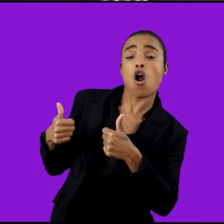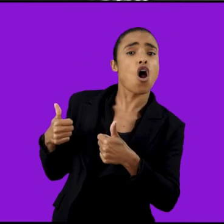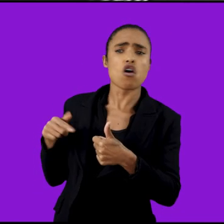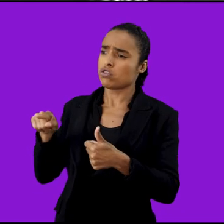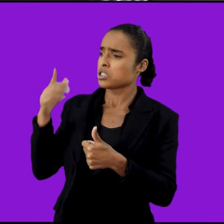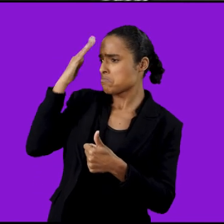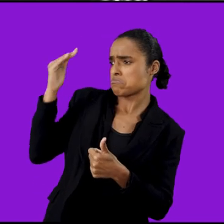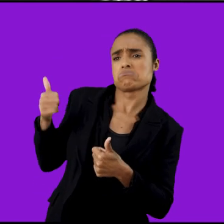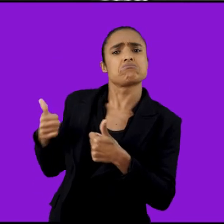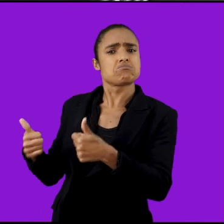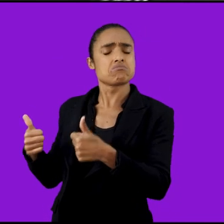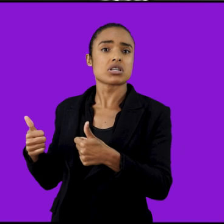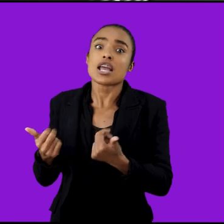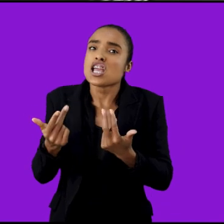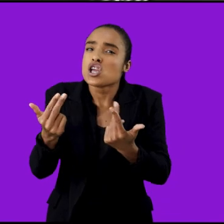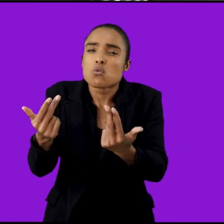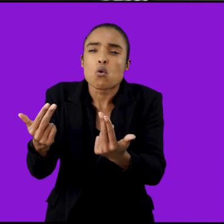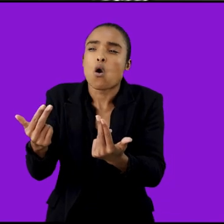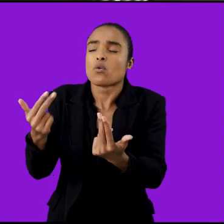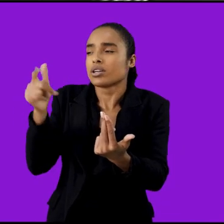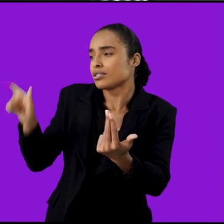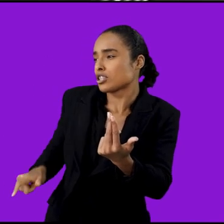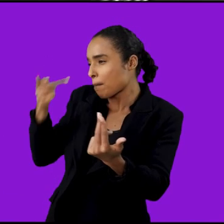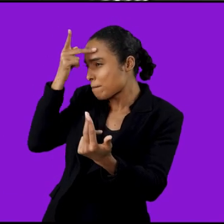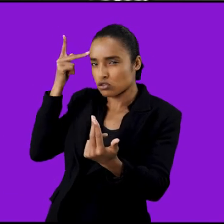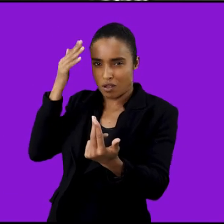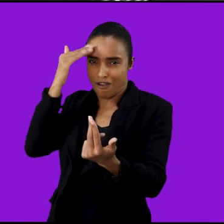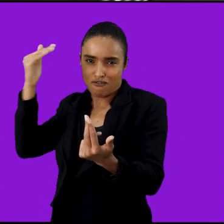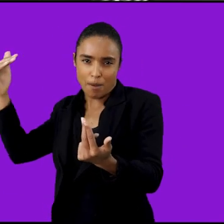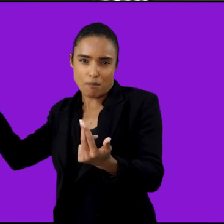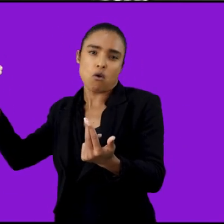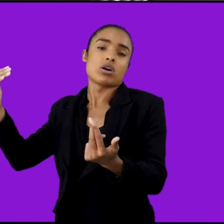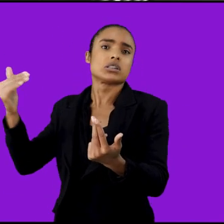te vendo, tá bom”. É a mesma coisa. No começo das influenciadoras digitais, quando